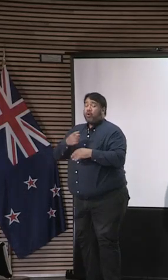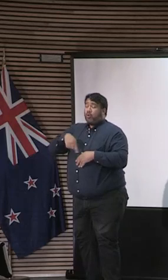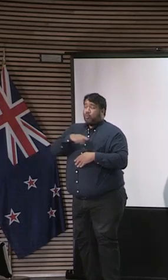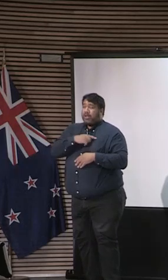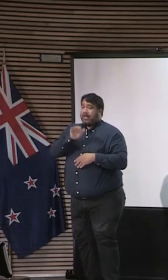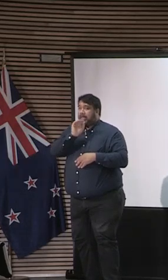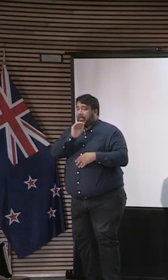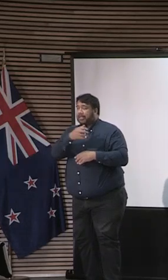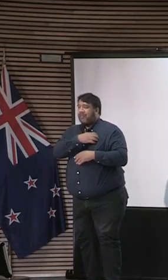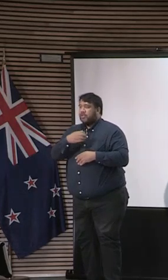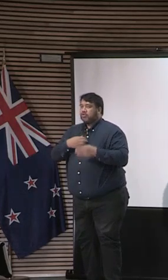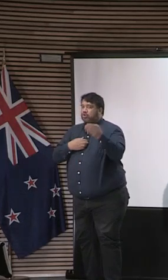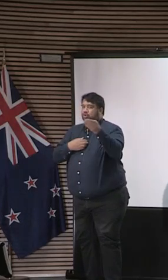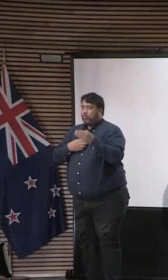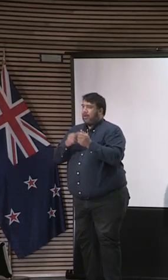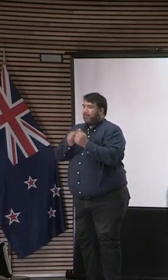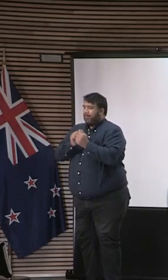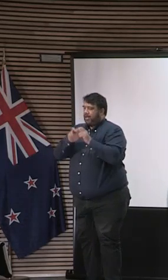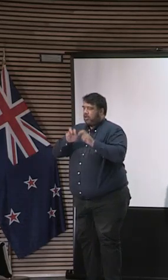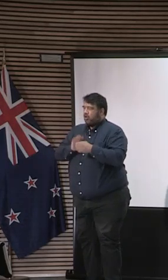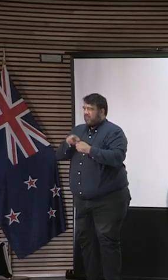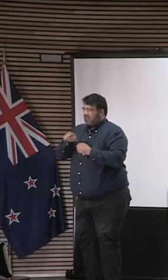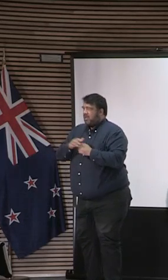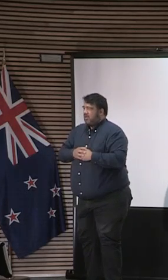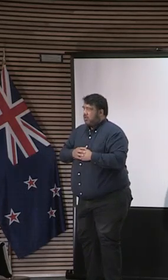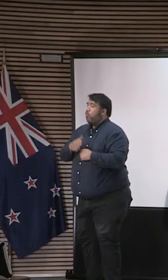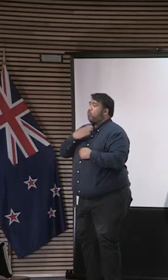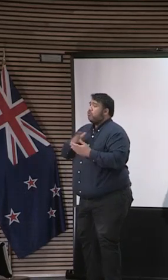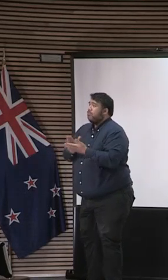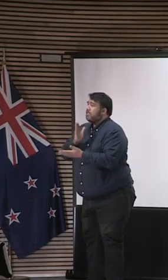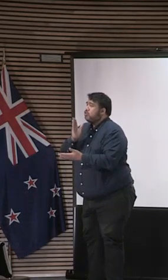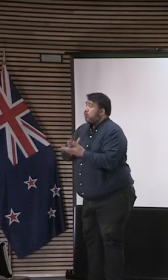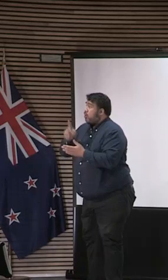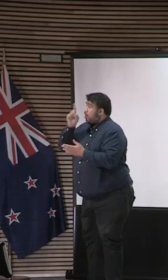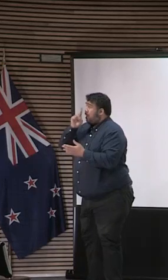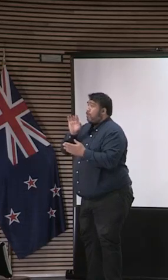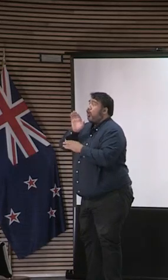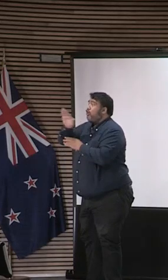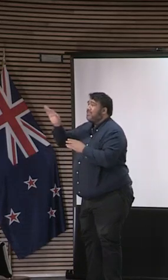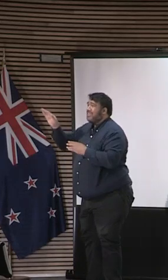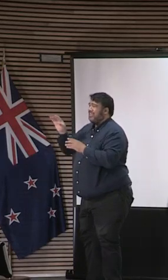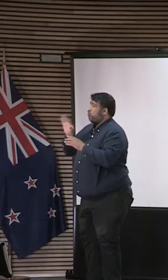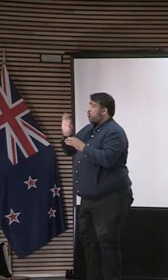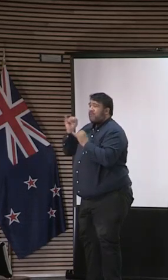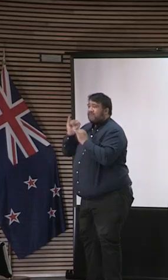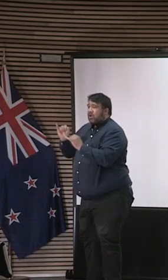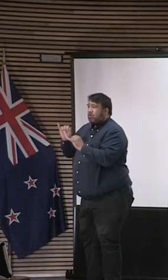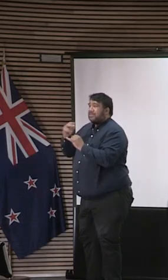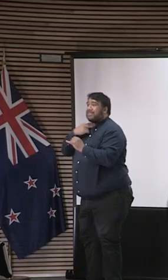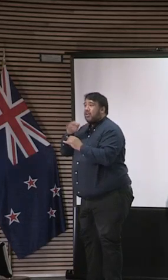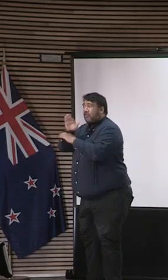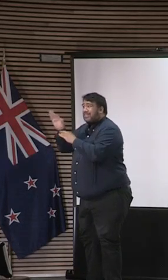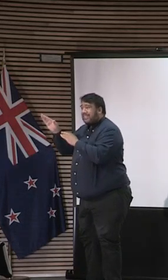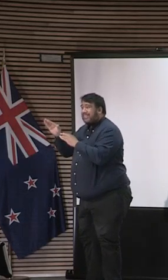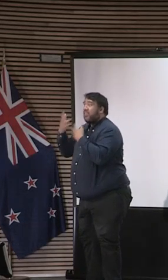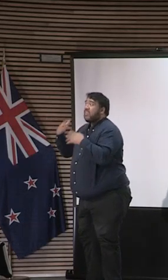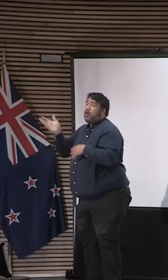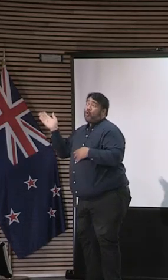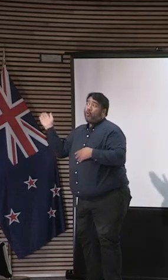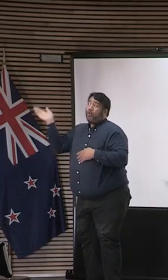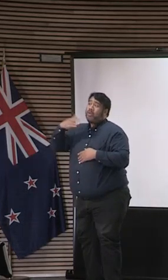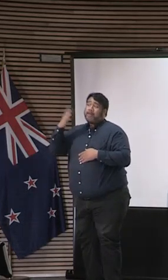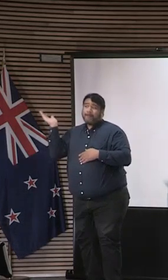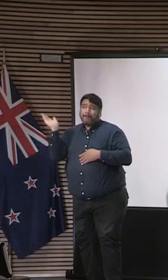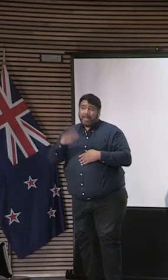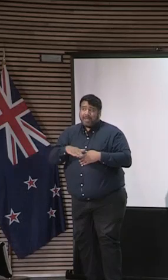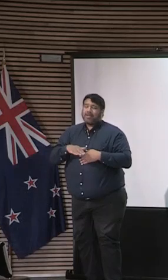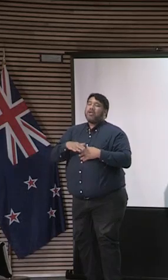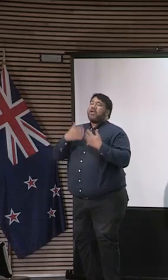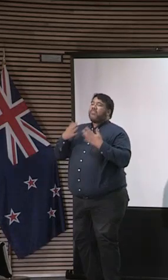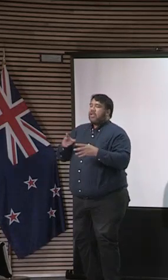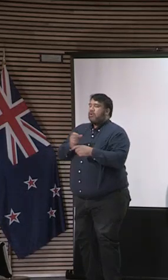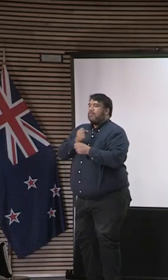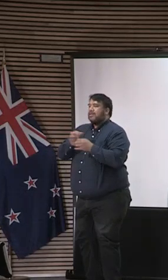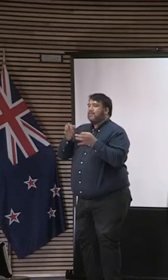Kua tono ahau